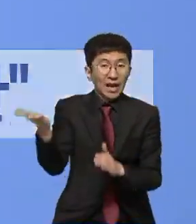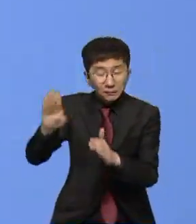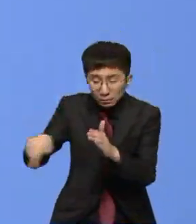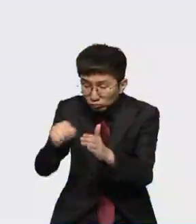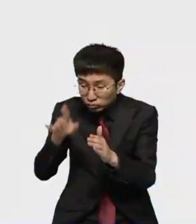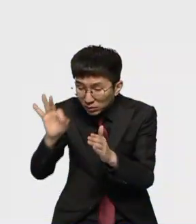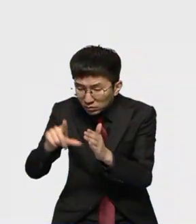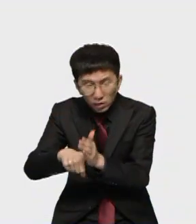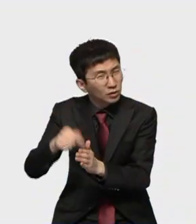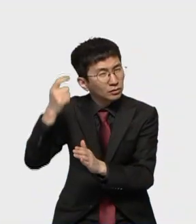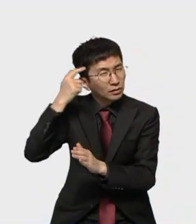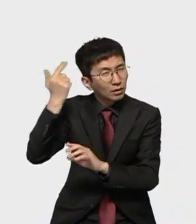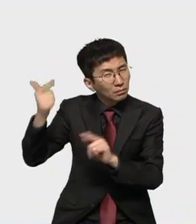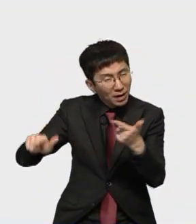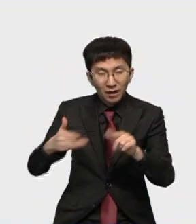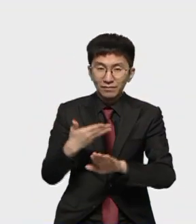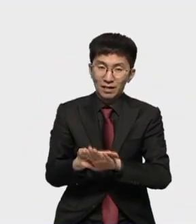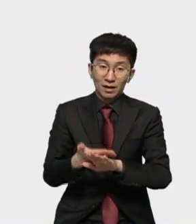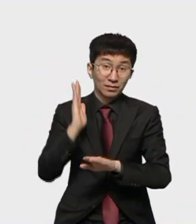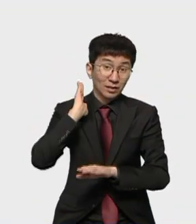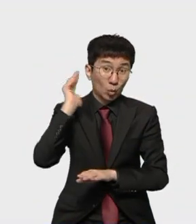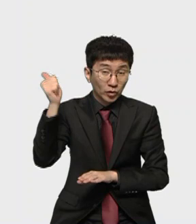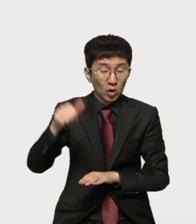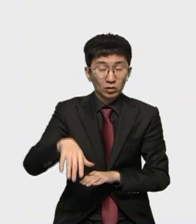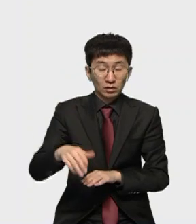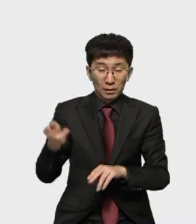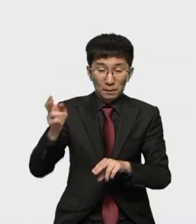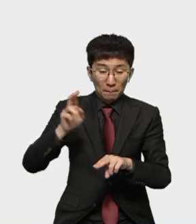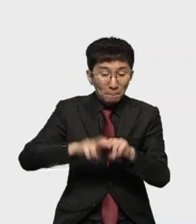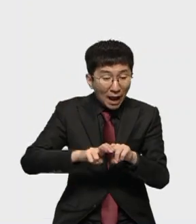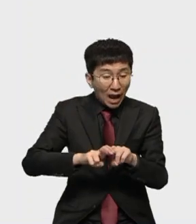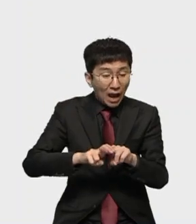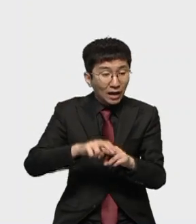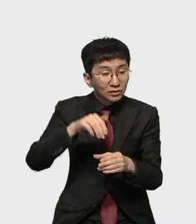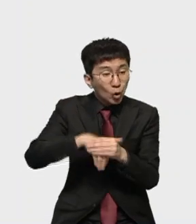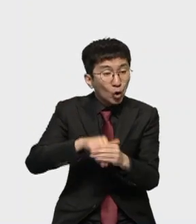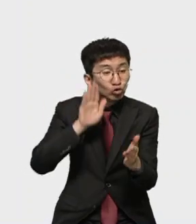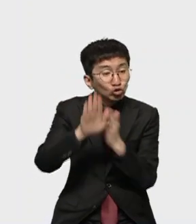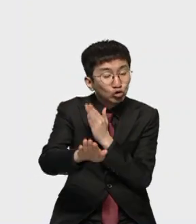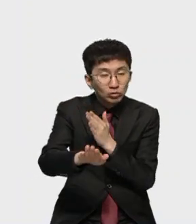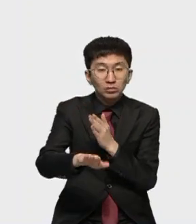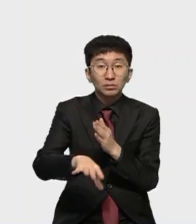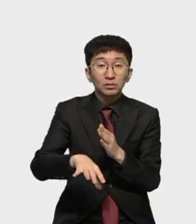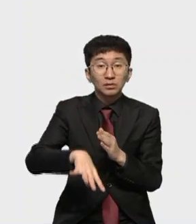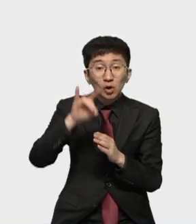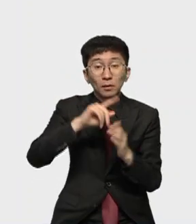대선 후 첫 메시지로 민심 통합을 강조한 문 대통령이 사면을 수용할 가능성이